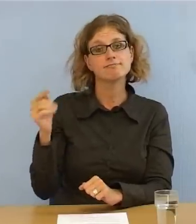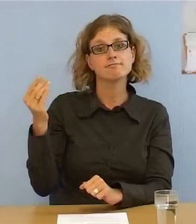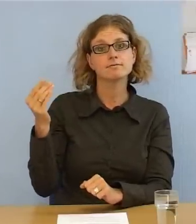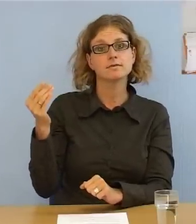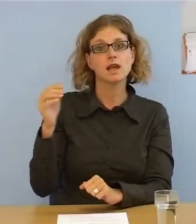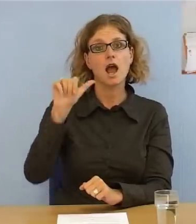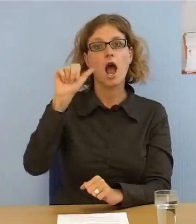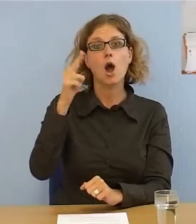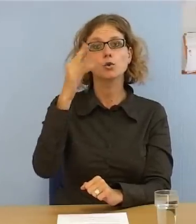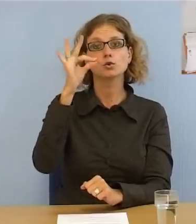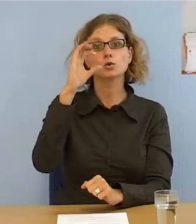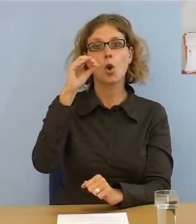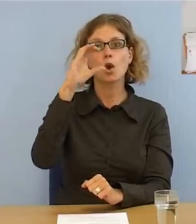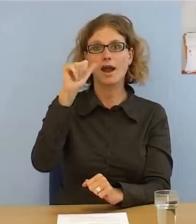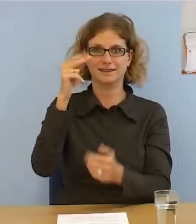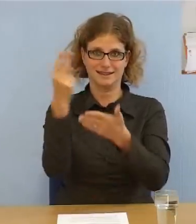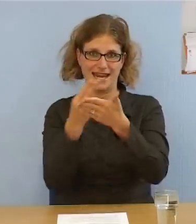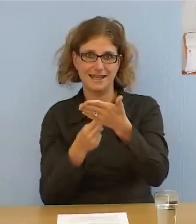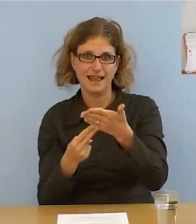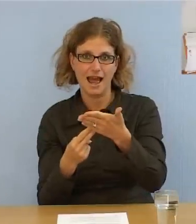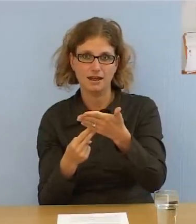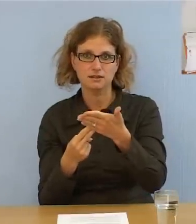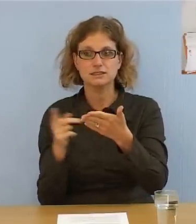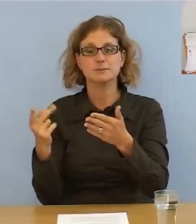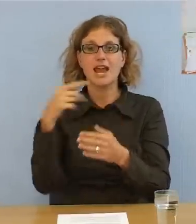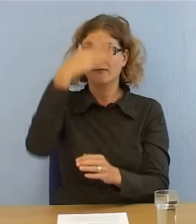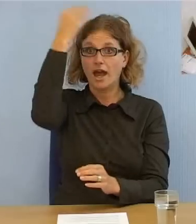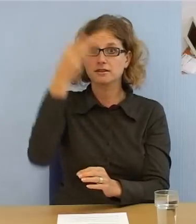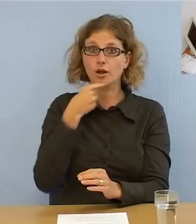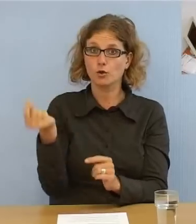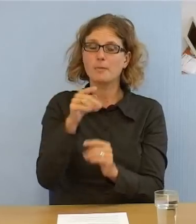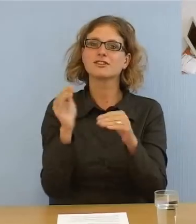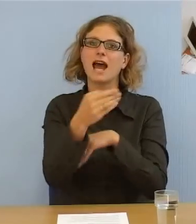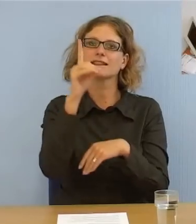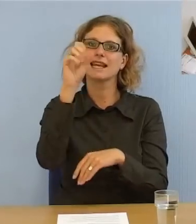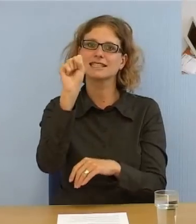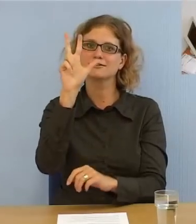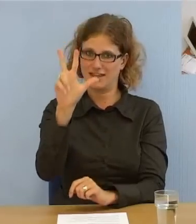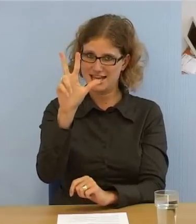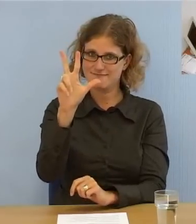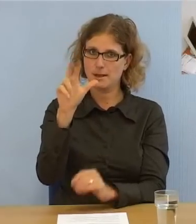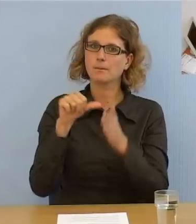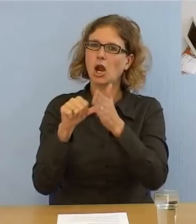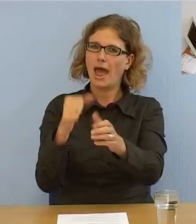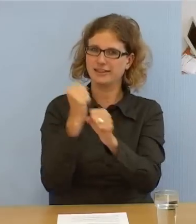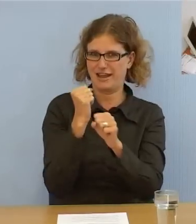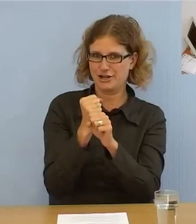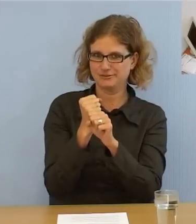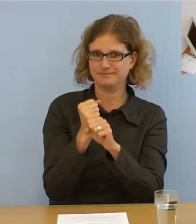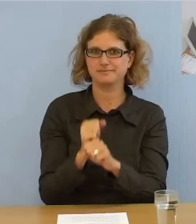Freddy is autocadtekenaar en is bij Warnder gekomen via DSW, begeleid werken.